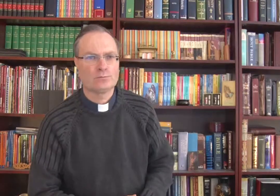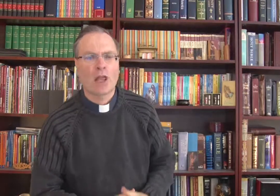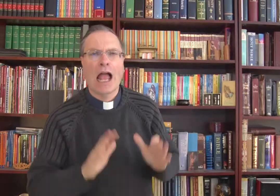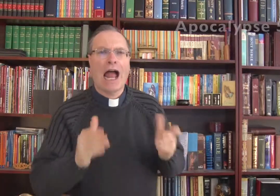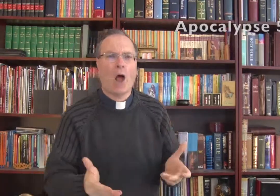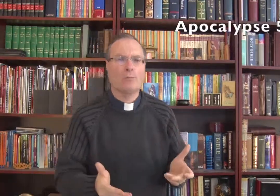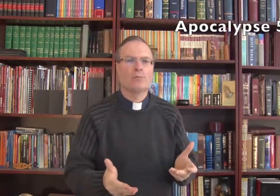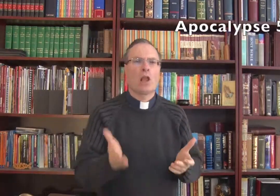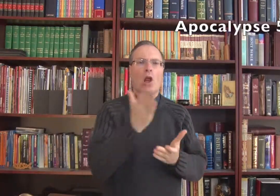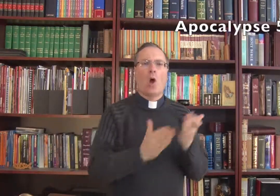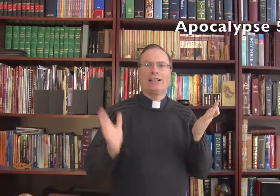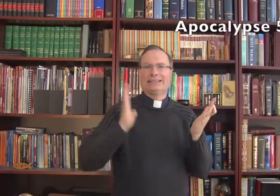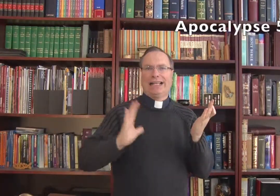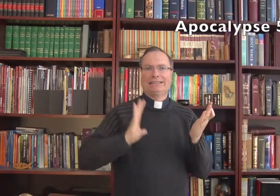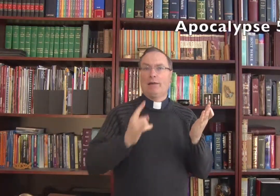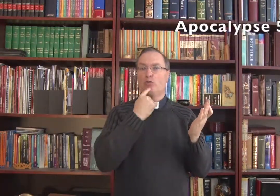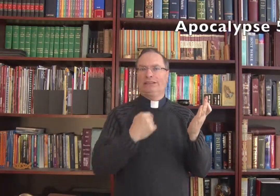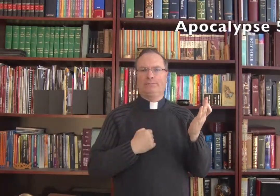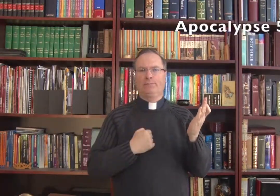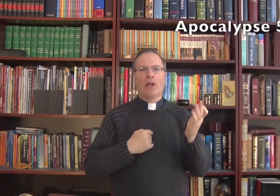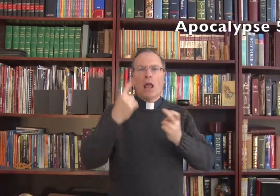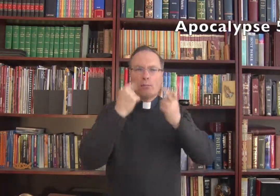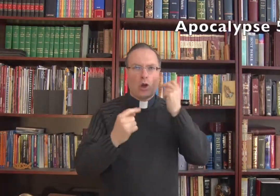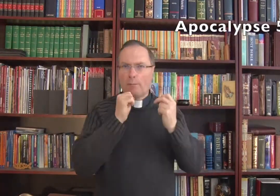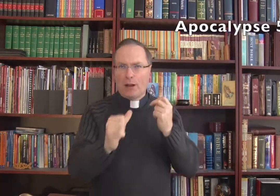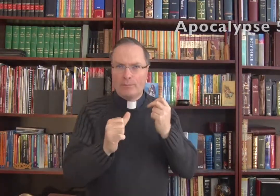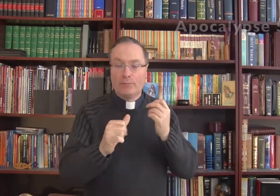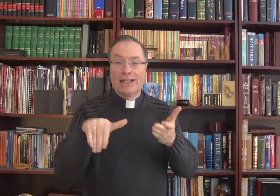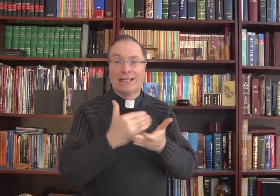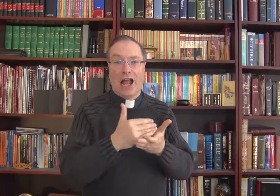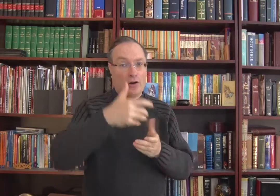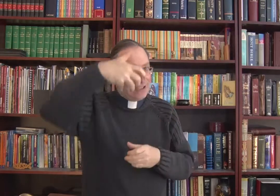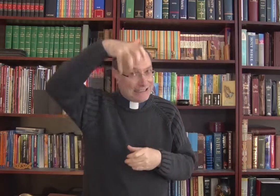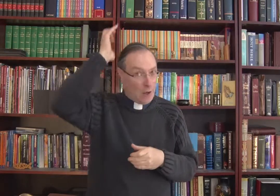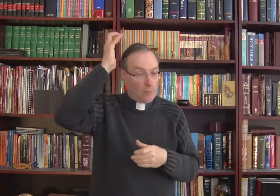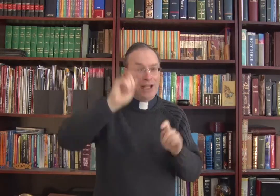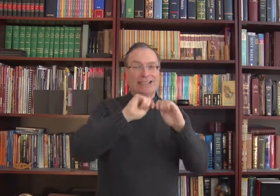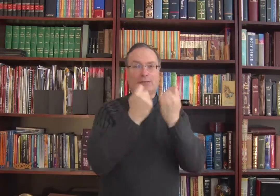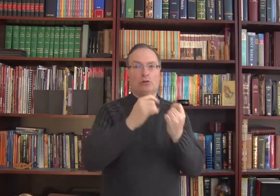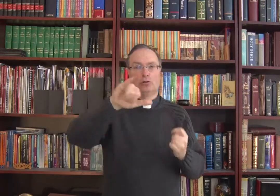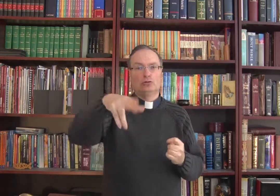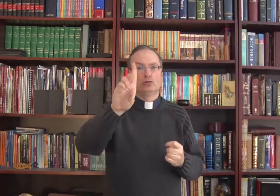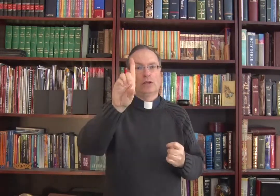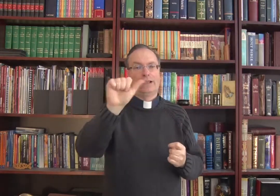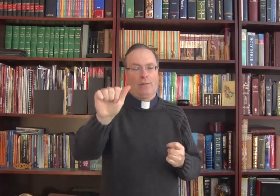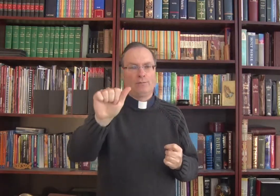«Alors l'un des anciens me dit: «Ne pleure pas, car le lion de la tribu de Juda,